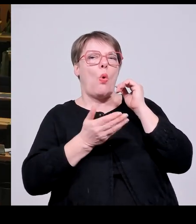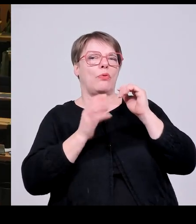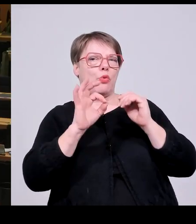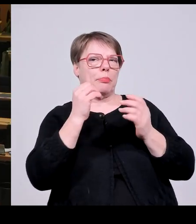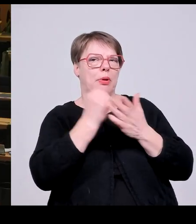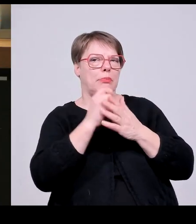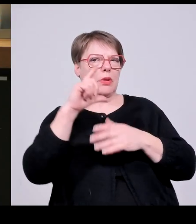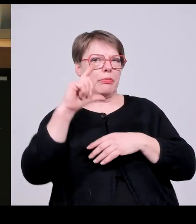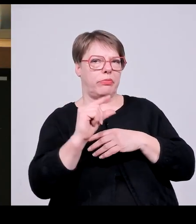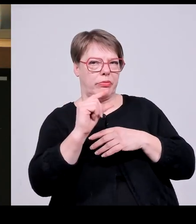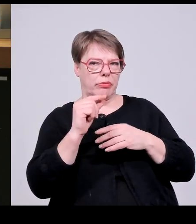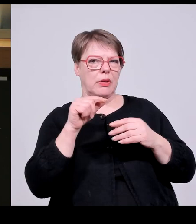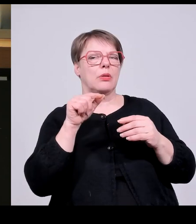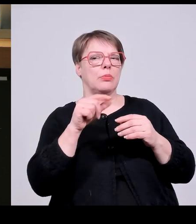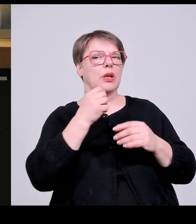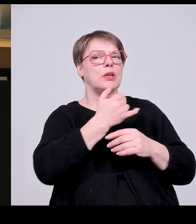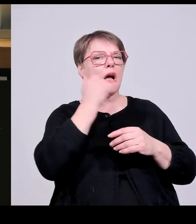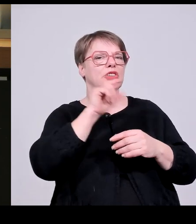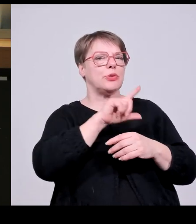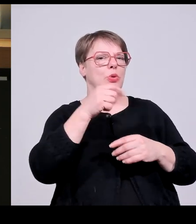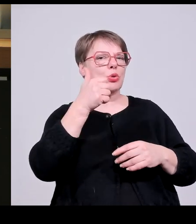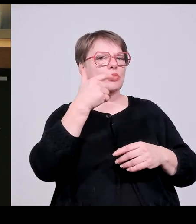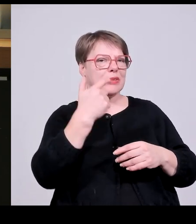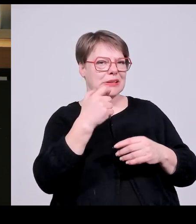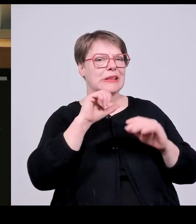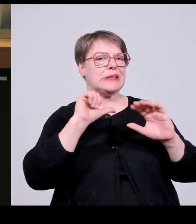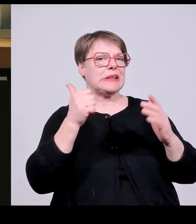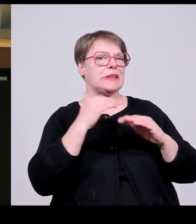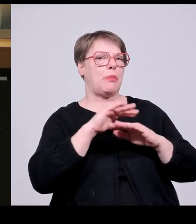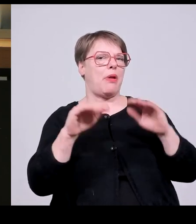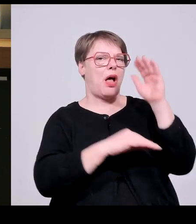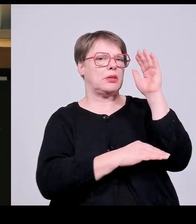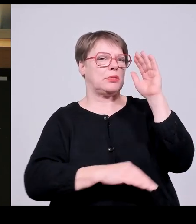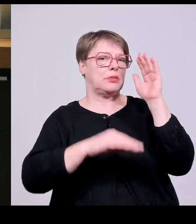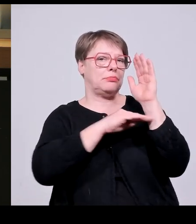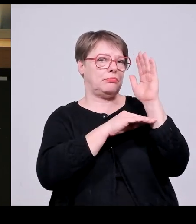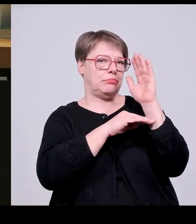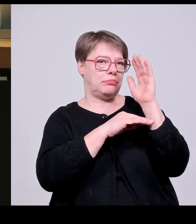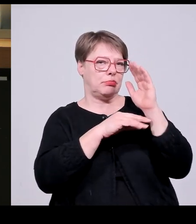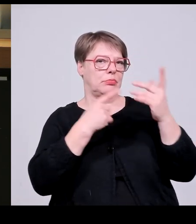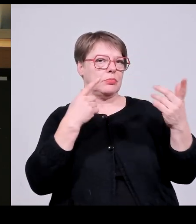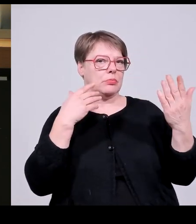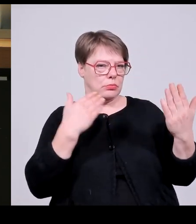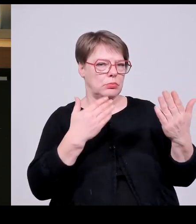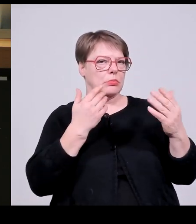haben wir auch beim Familienzuschlag nachgebessert, insbesondere durch die Erhöhung der Beiträge für das erste und